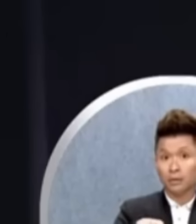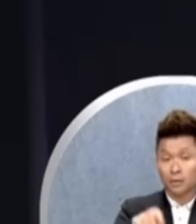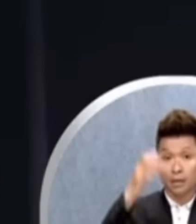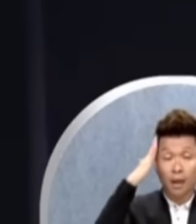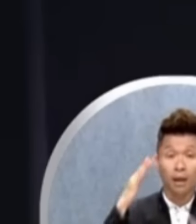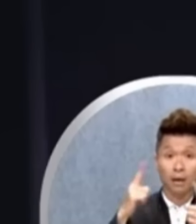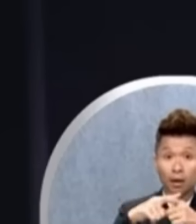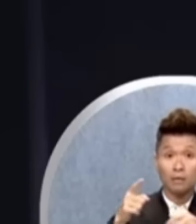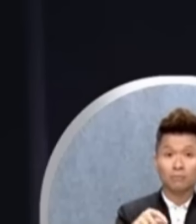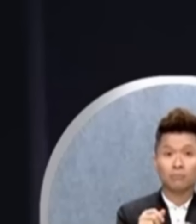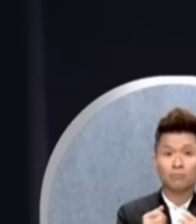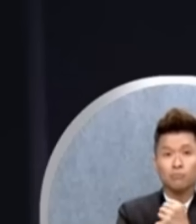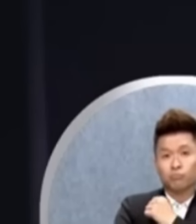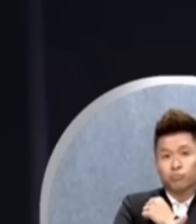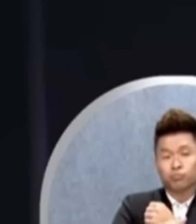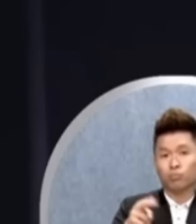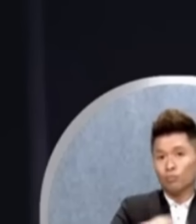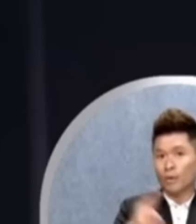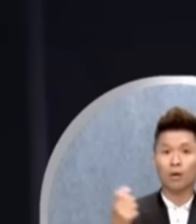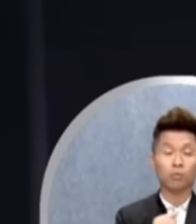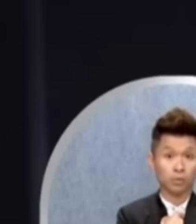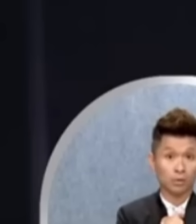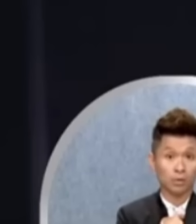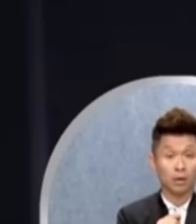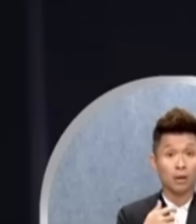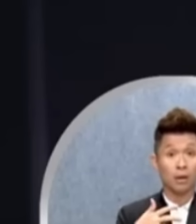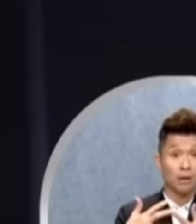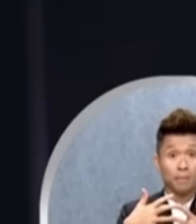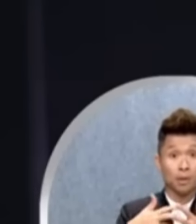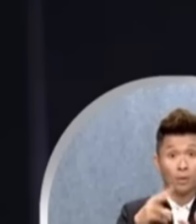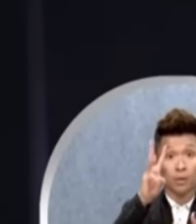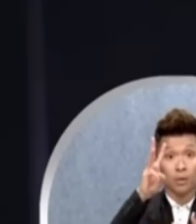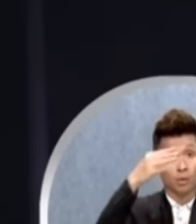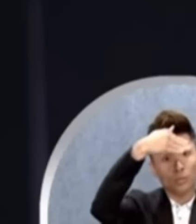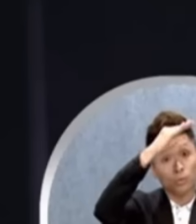美國總統現在川普他提出什麼 他沒有在講黑奴的問題